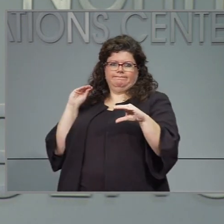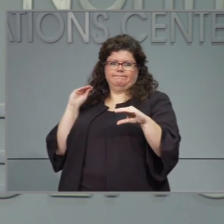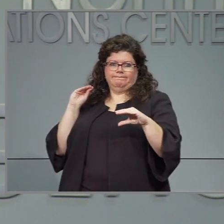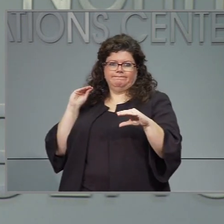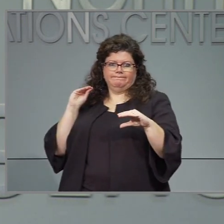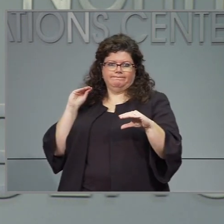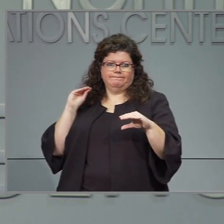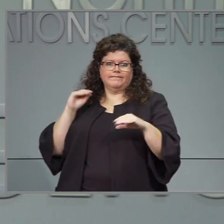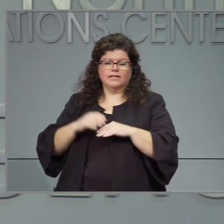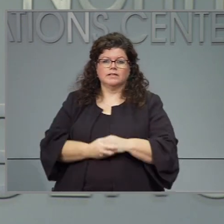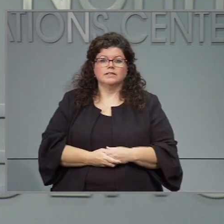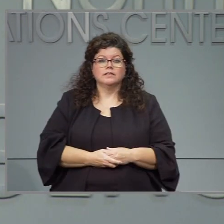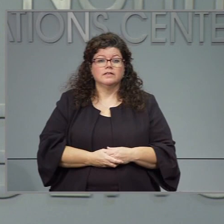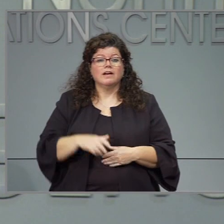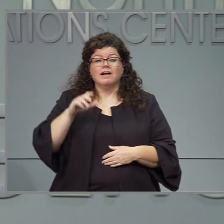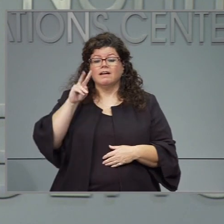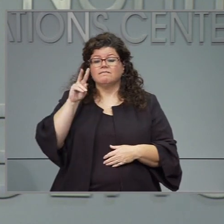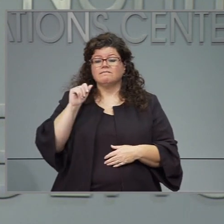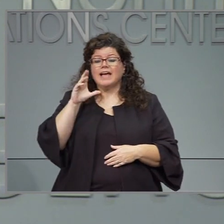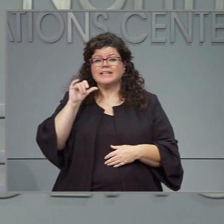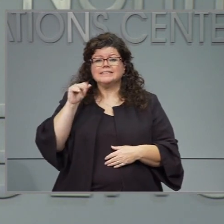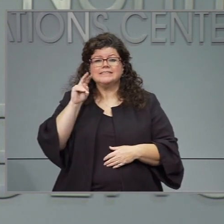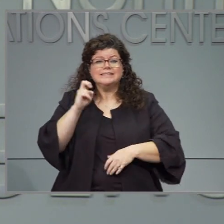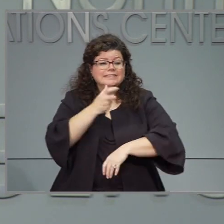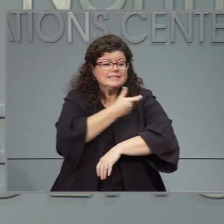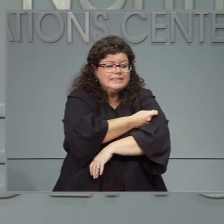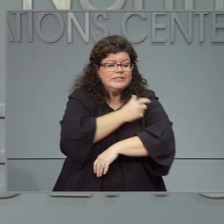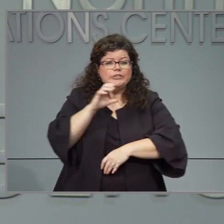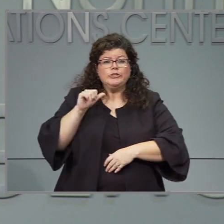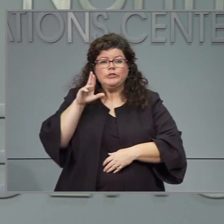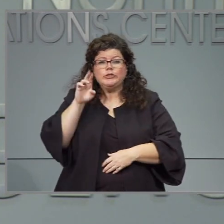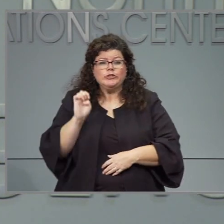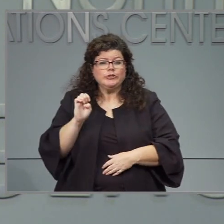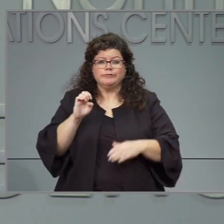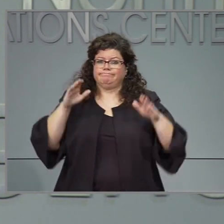vacuna, una cura confiable las precauciones de las tres y